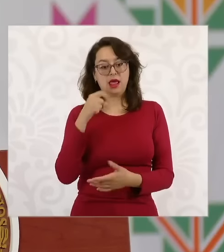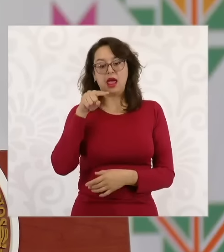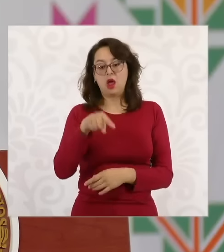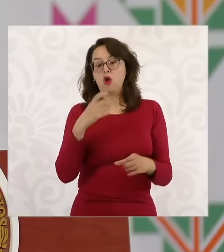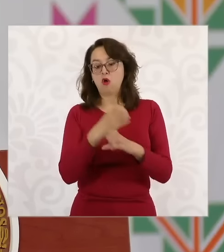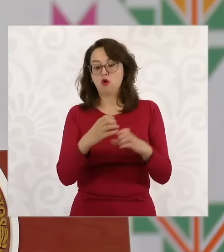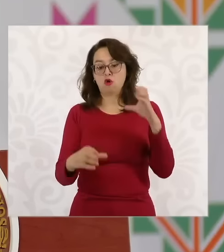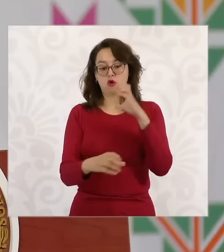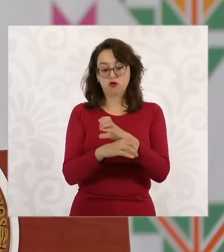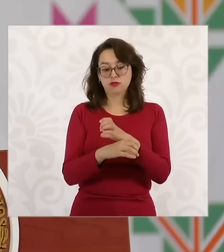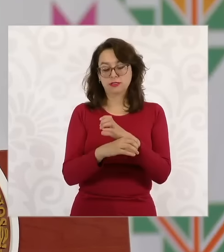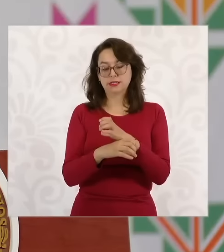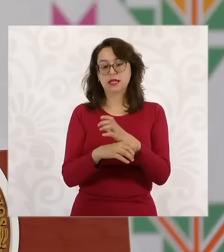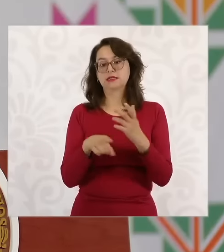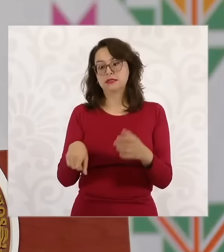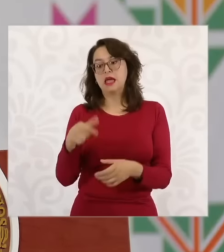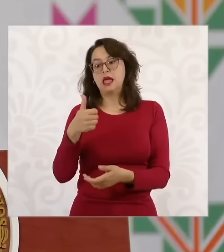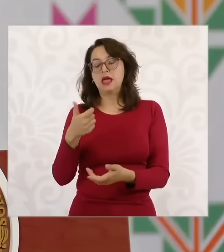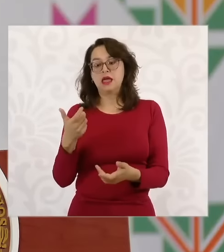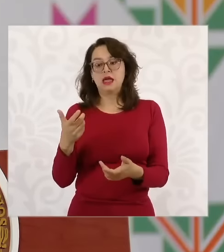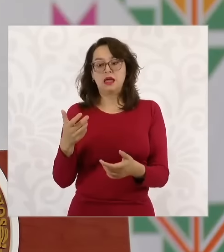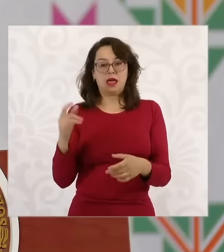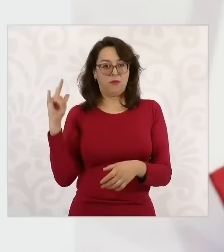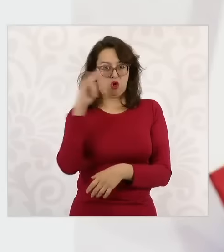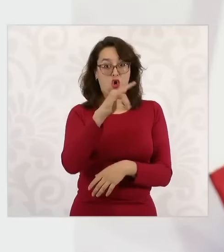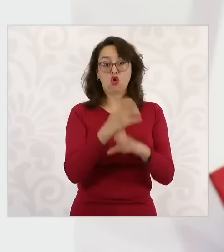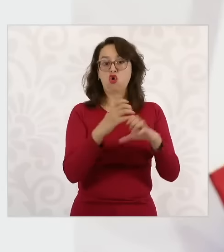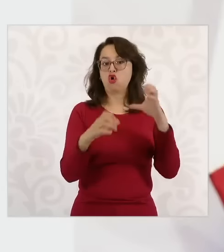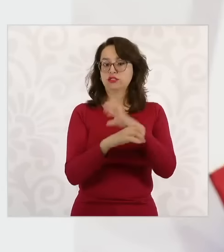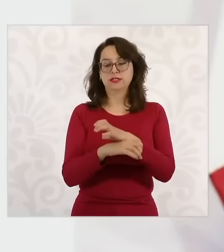del aeropuerto internacional Benito Juárez de la Ciudad de México al aeropuerto internacional